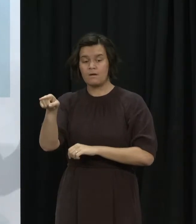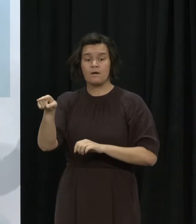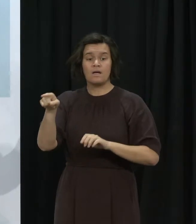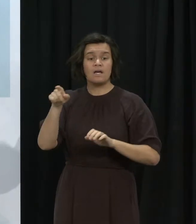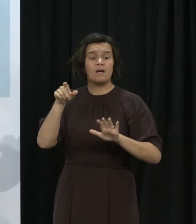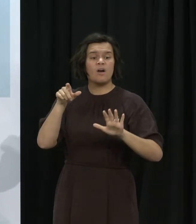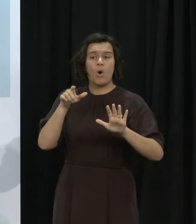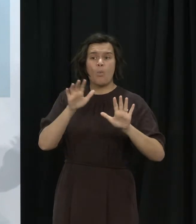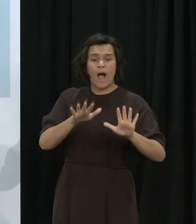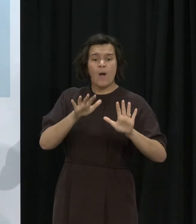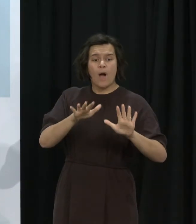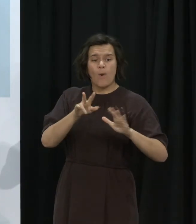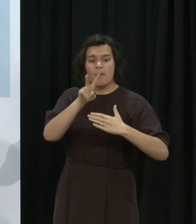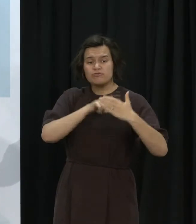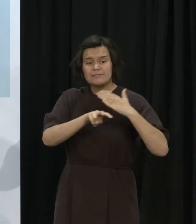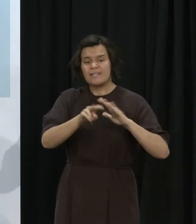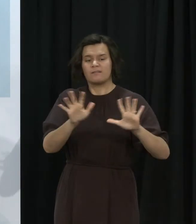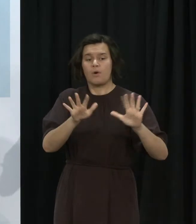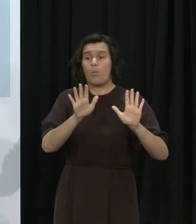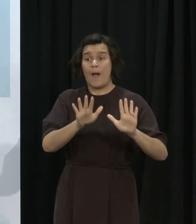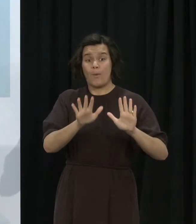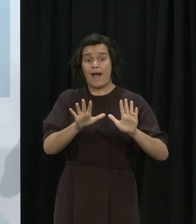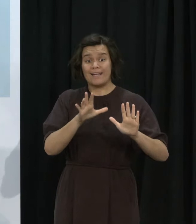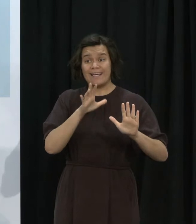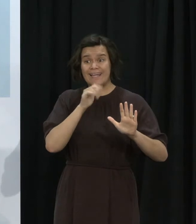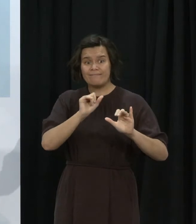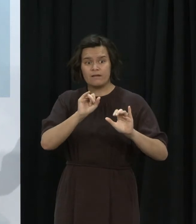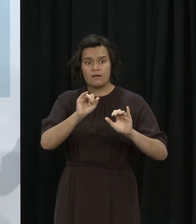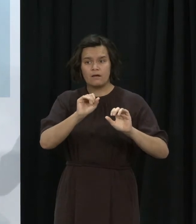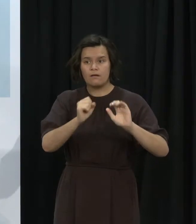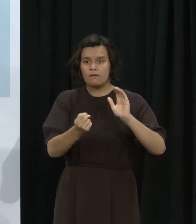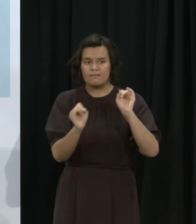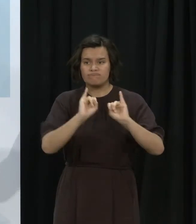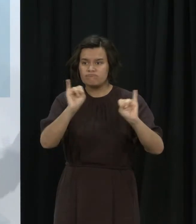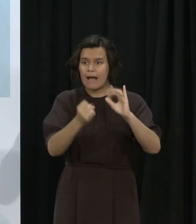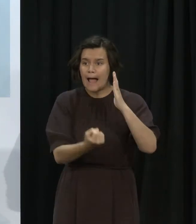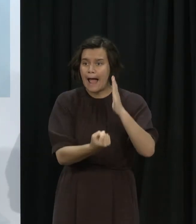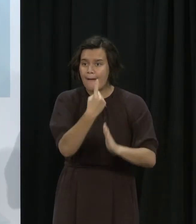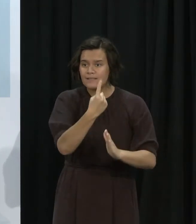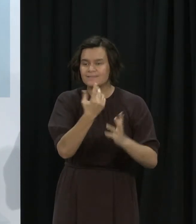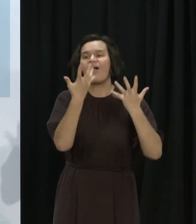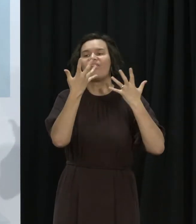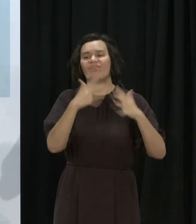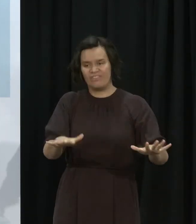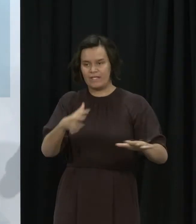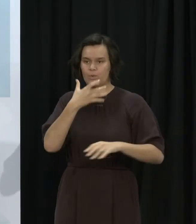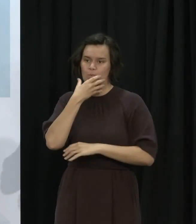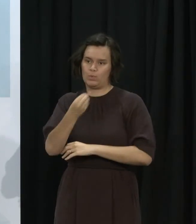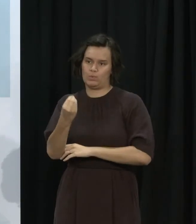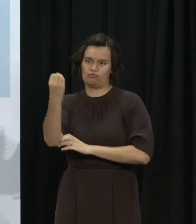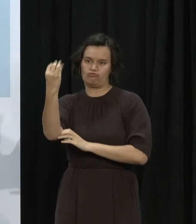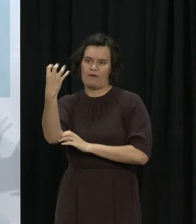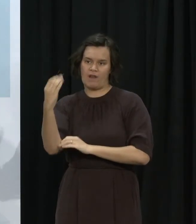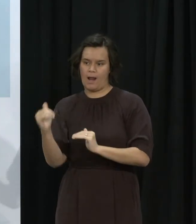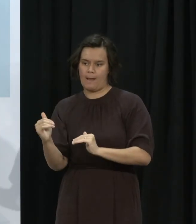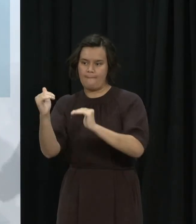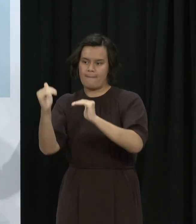neke ki te anga whakamarumaru COVID 19, ki te punaha rama